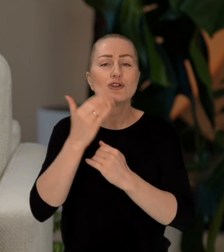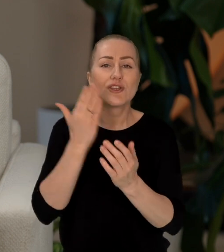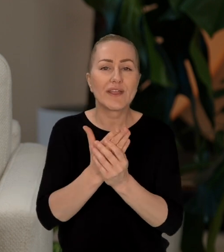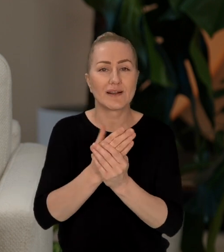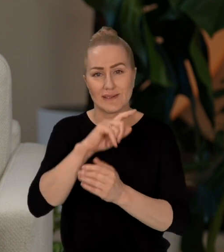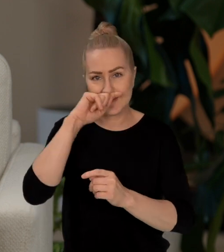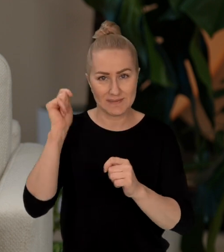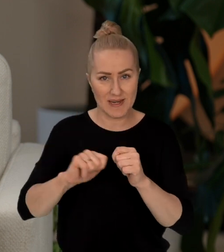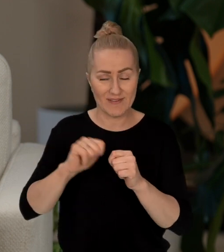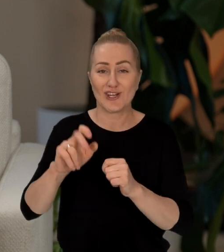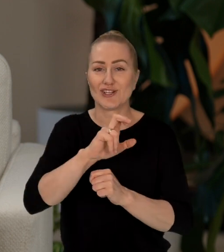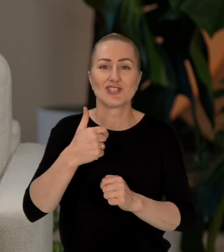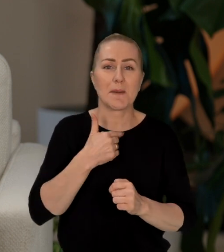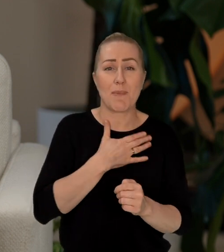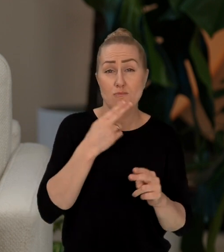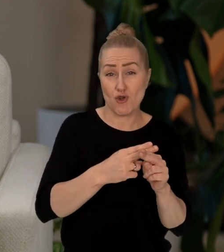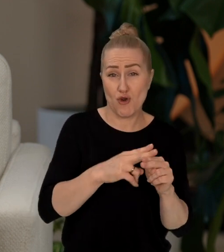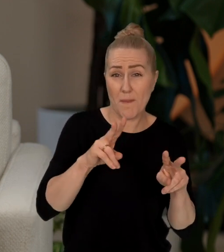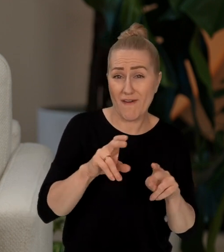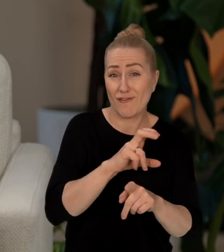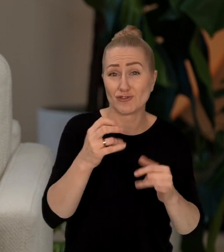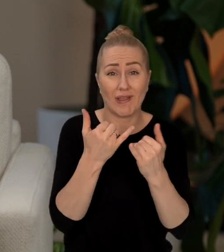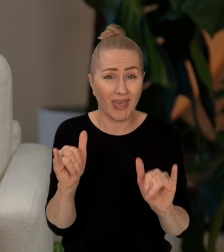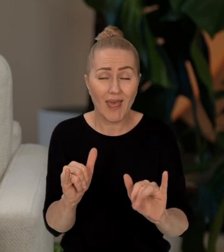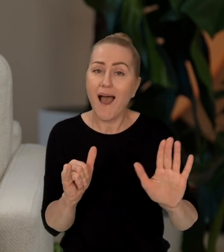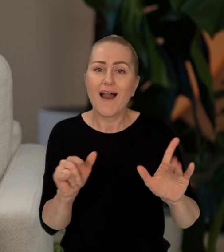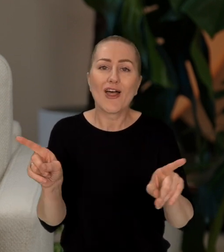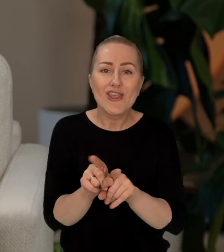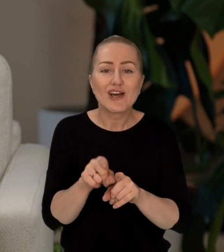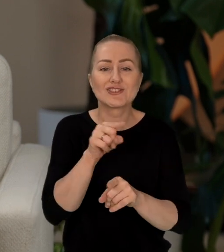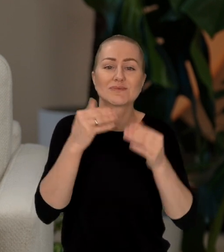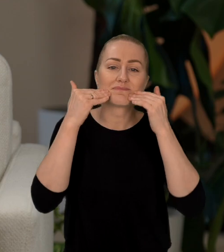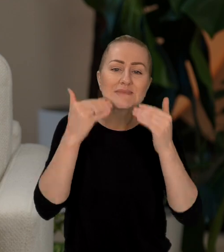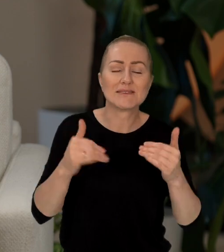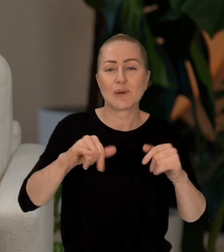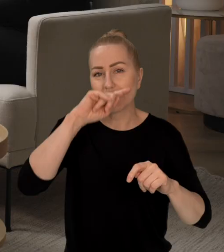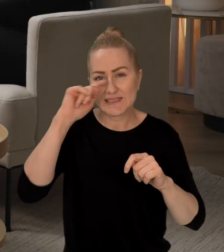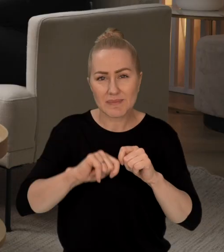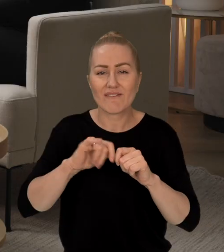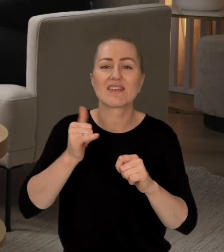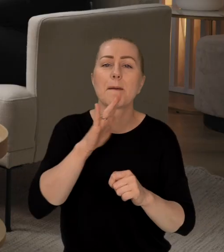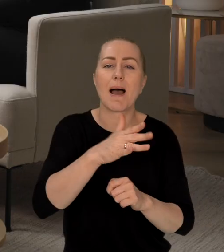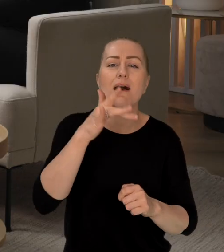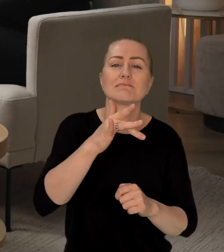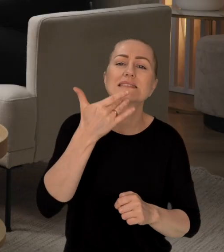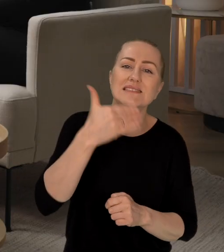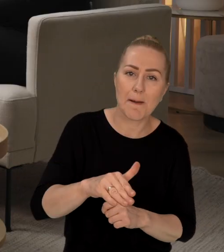mamy do czynienia z nowotworem, ale również możemy zbadać różne stany zapalne. Dokładnie tak.